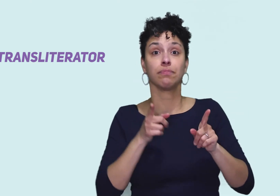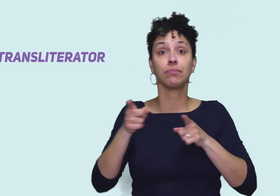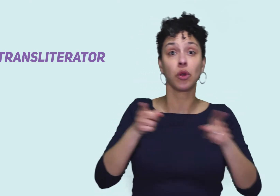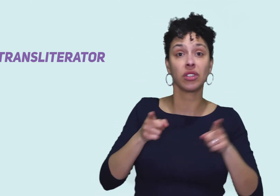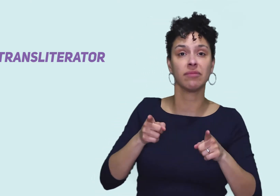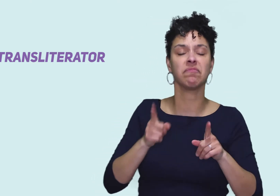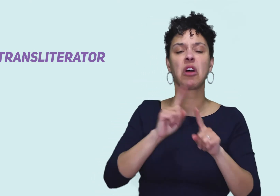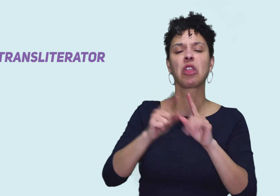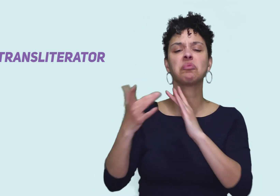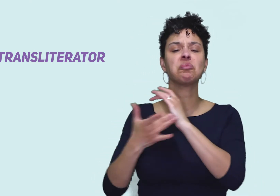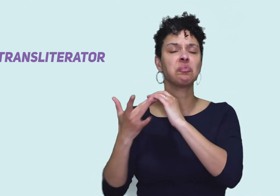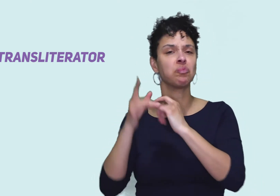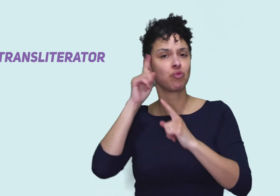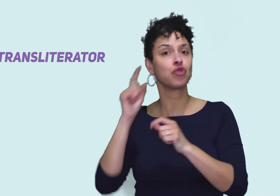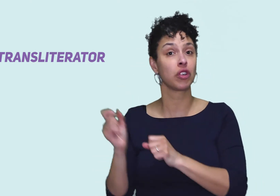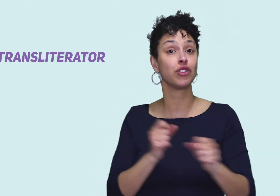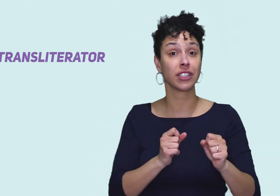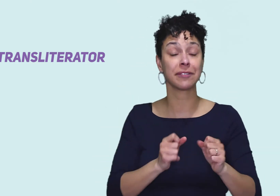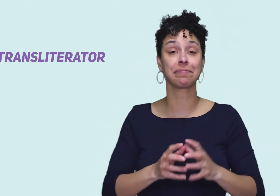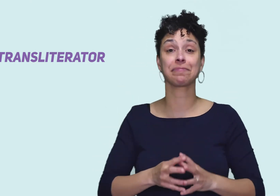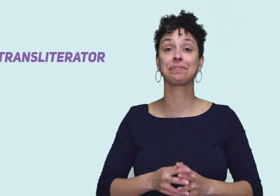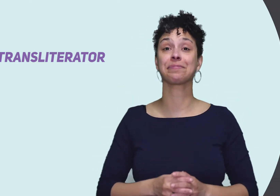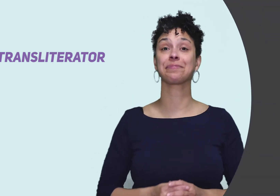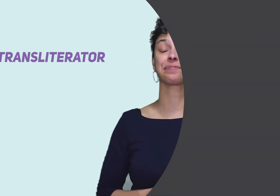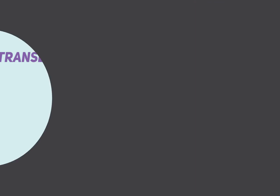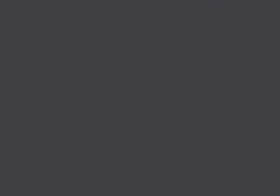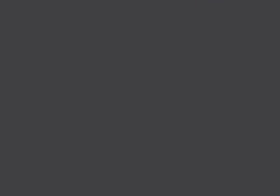y otras técnicas y estrategias.